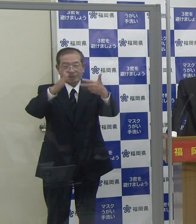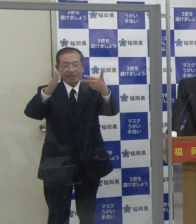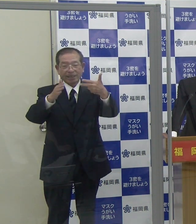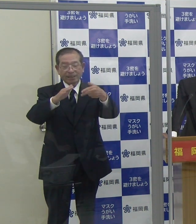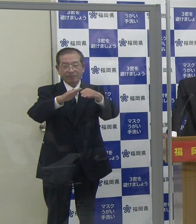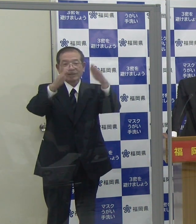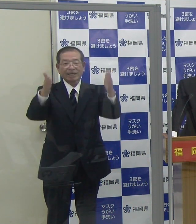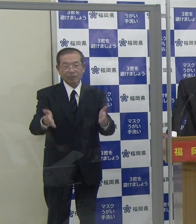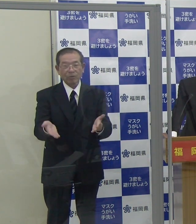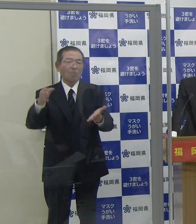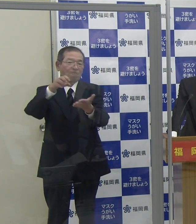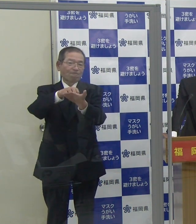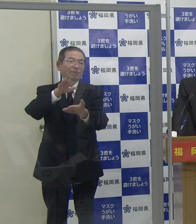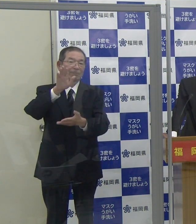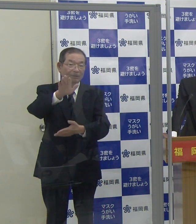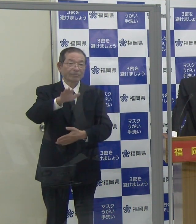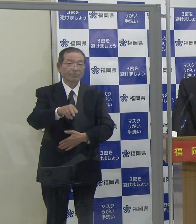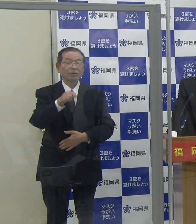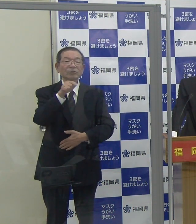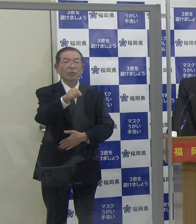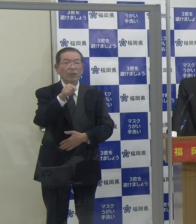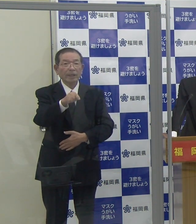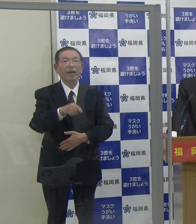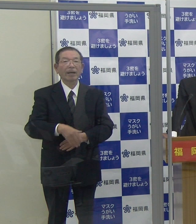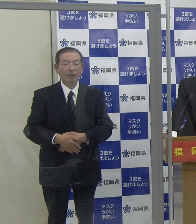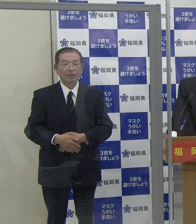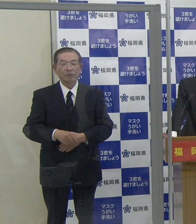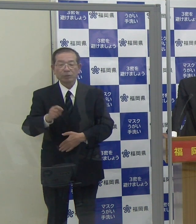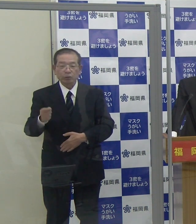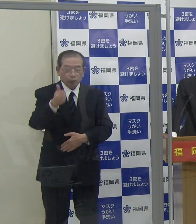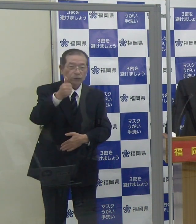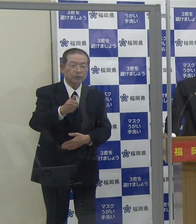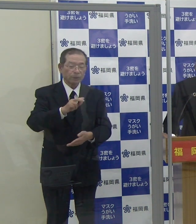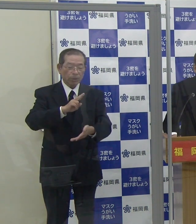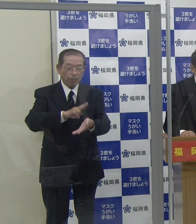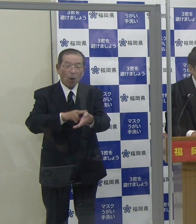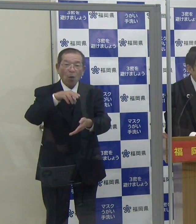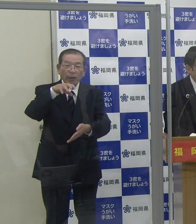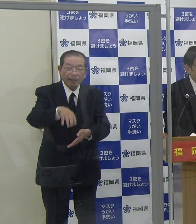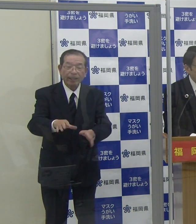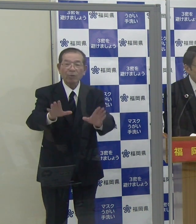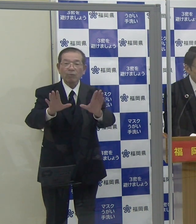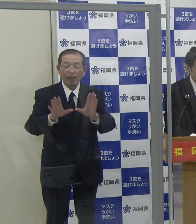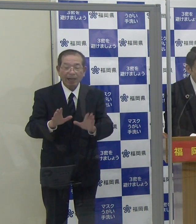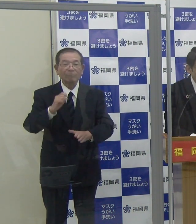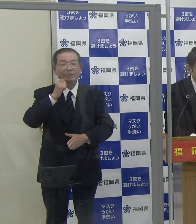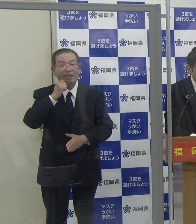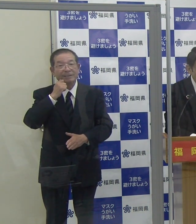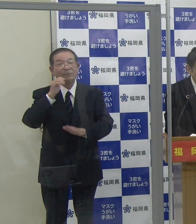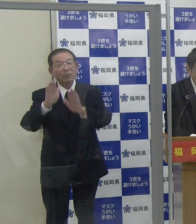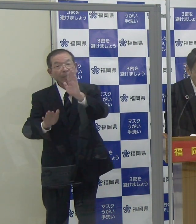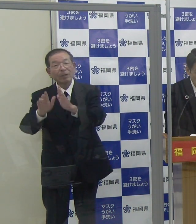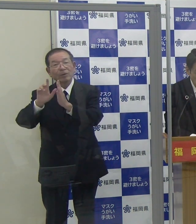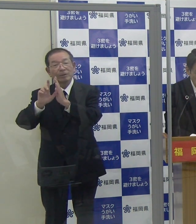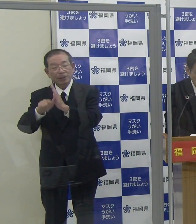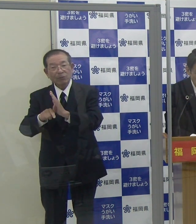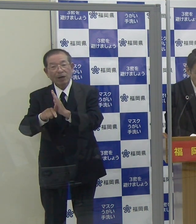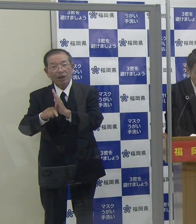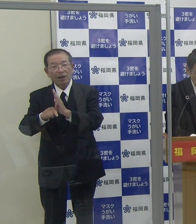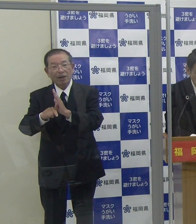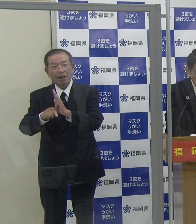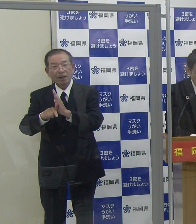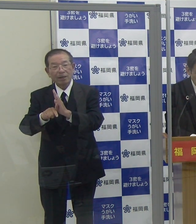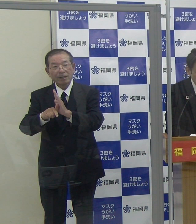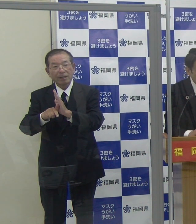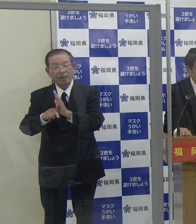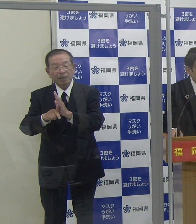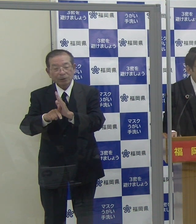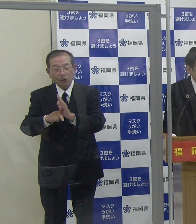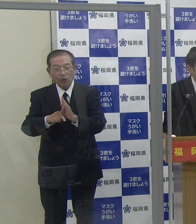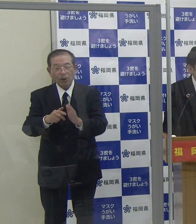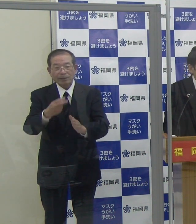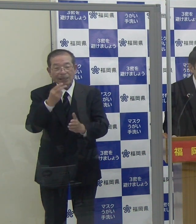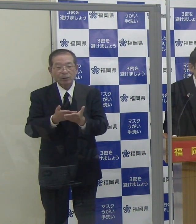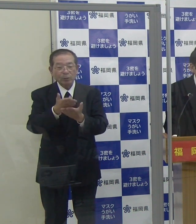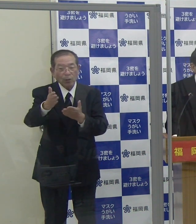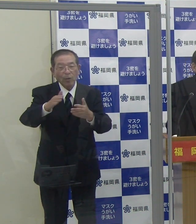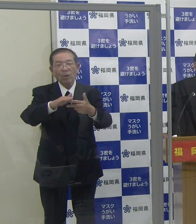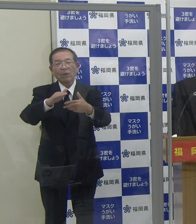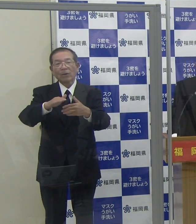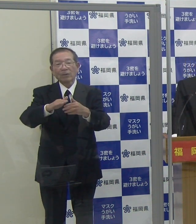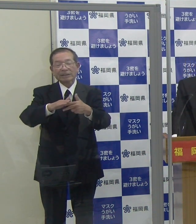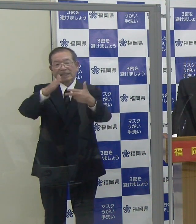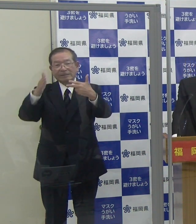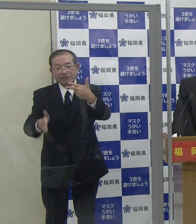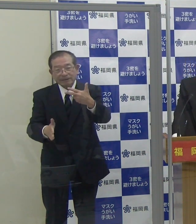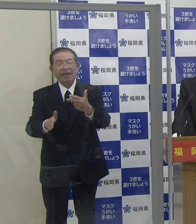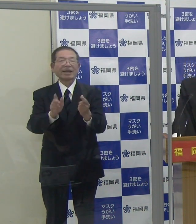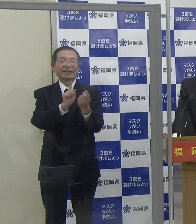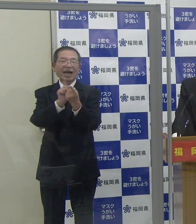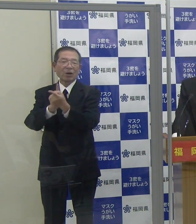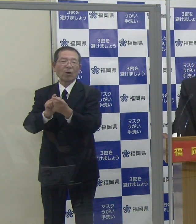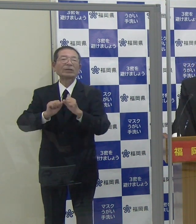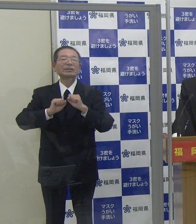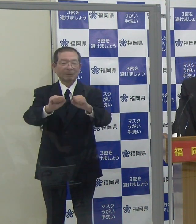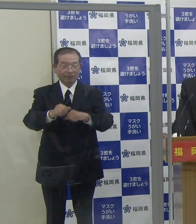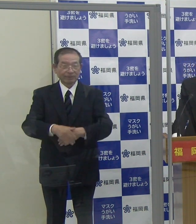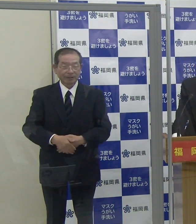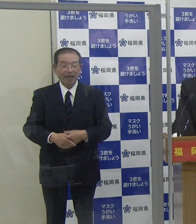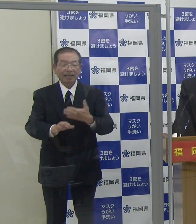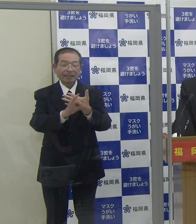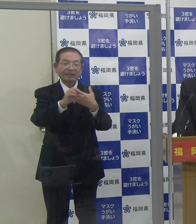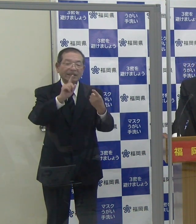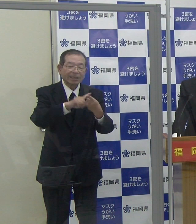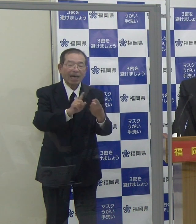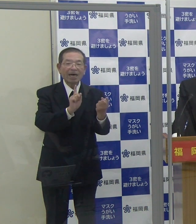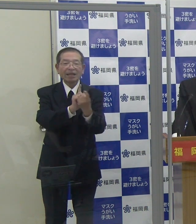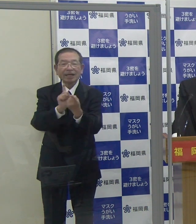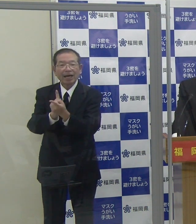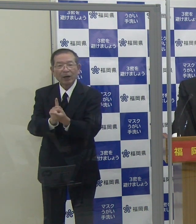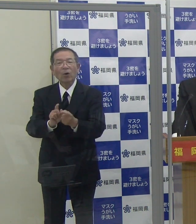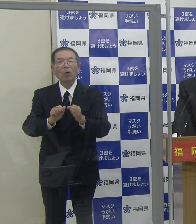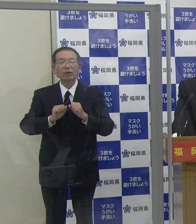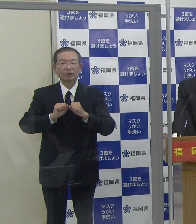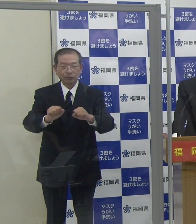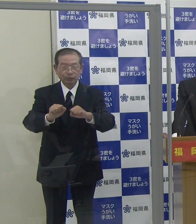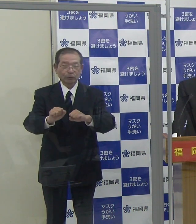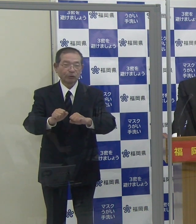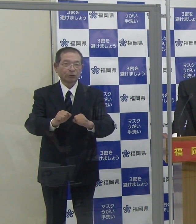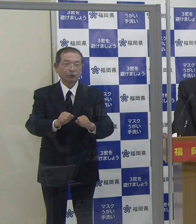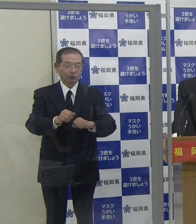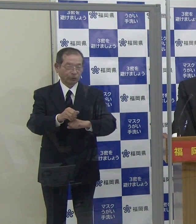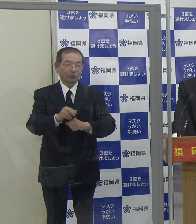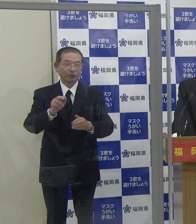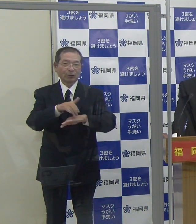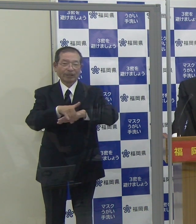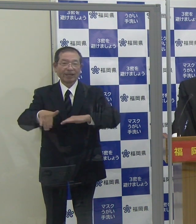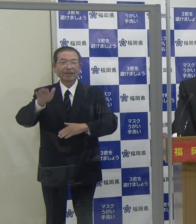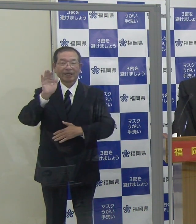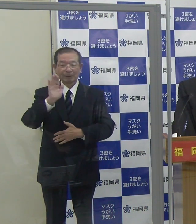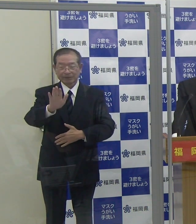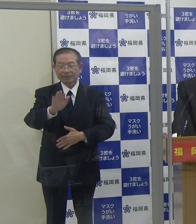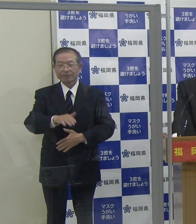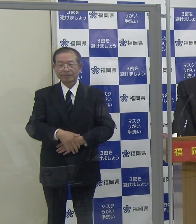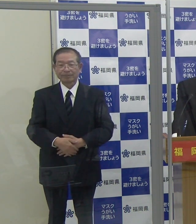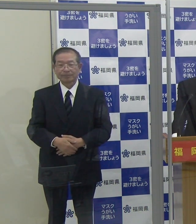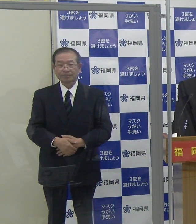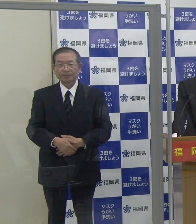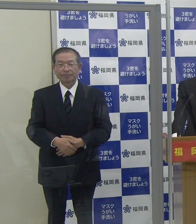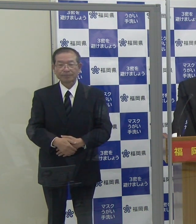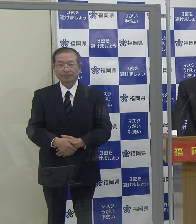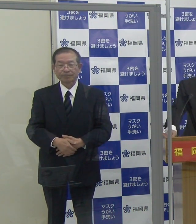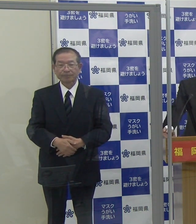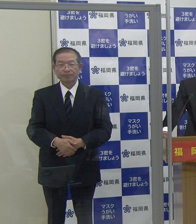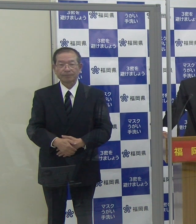直ちに医療機関で受入れができないような場合には、この酸素投与ステーションで臨時的な対応をして備えることとしています。